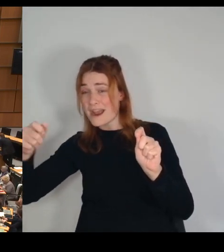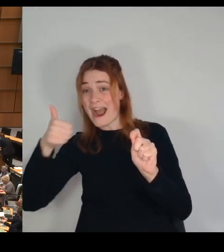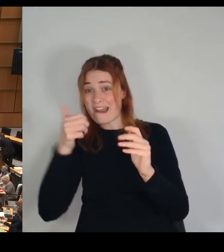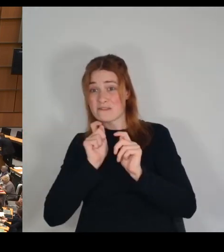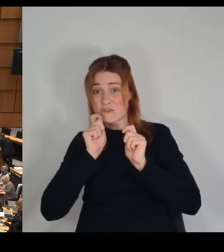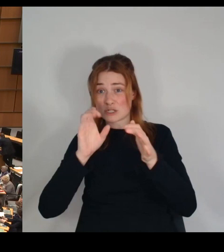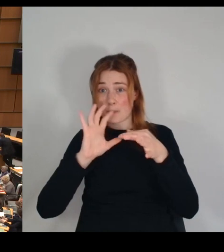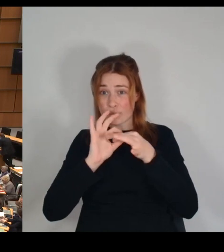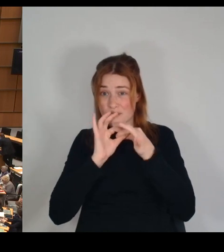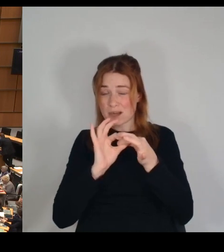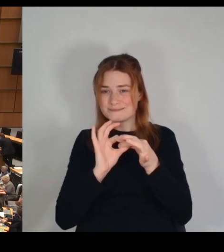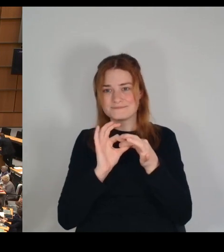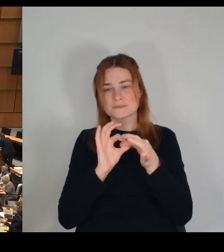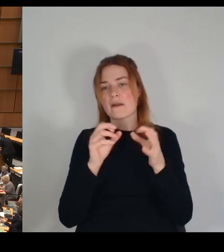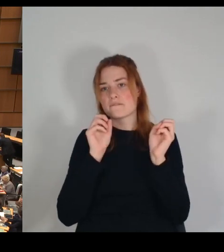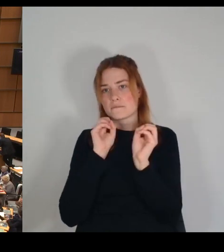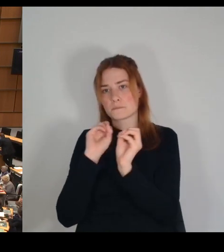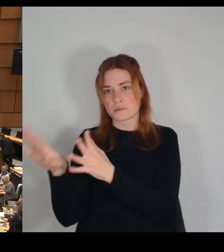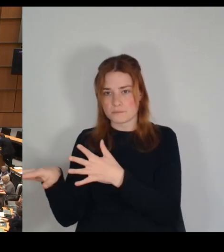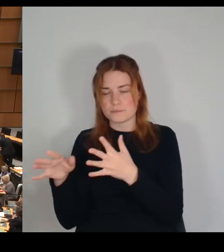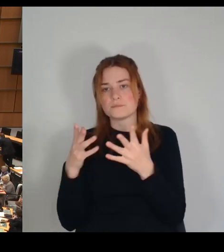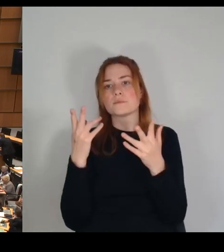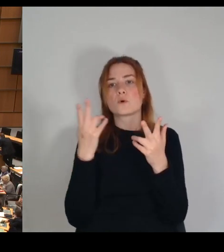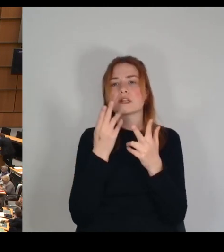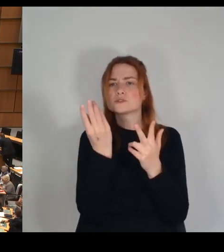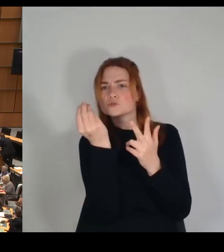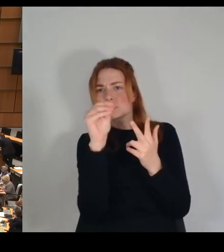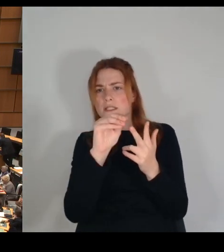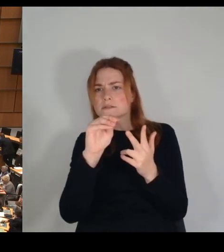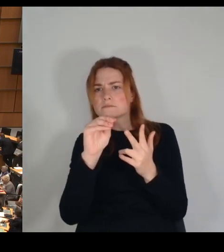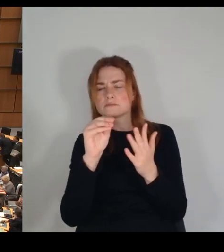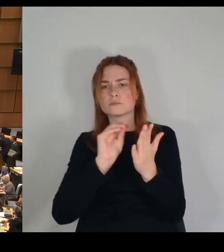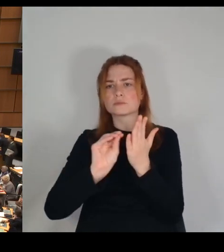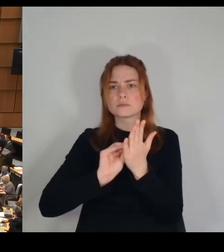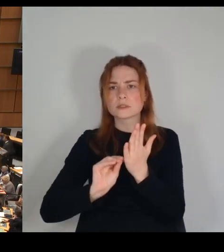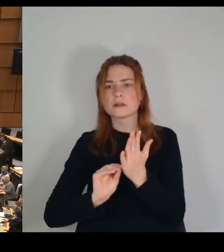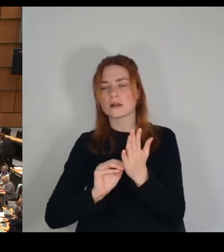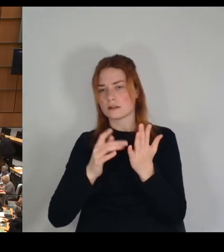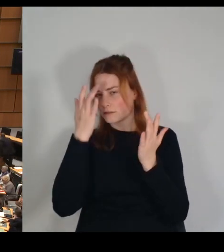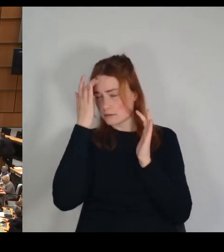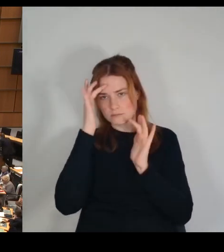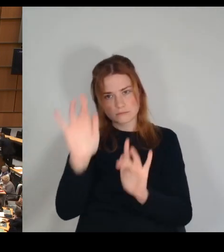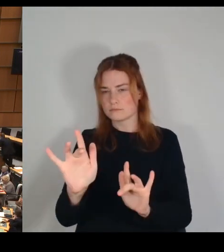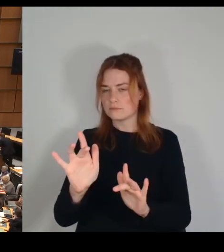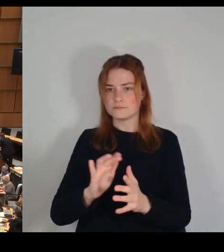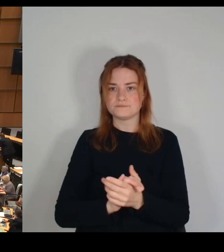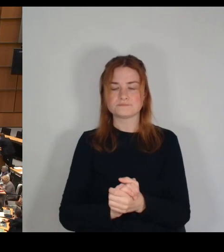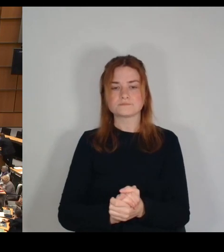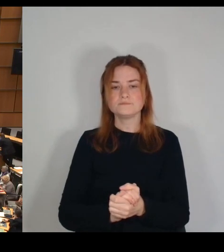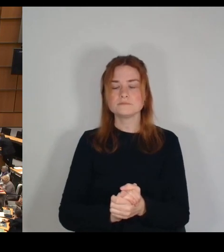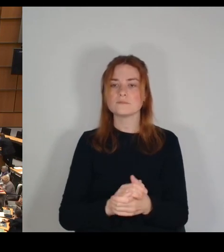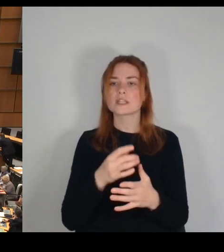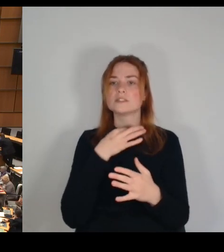Kennzeichnungen sind ungültig. Die Stimmzettel dürfen gleich nur in den Wahlkabinen und nur mit den darin bereitgestellten Stiften